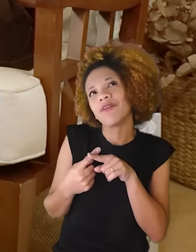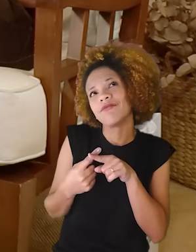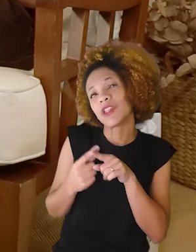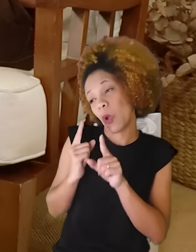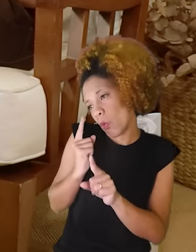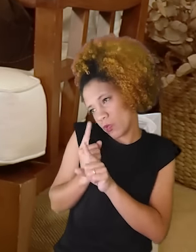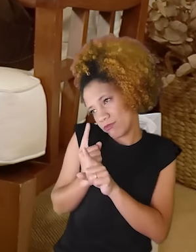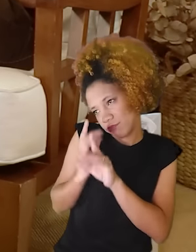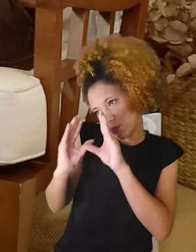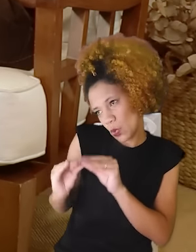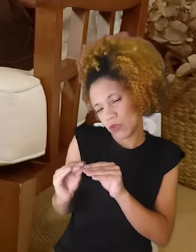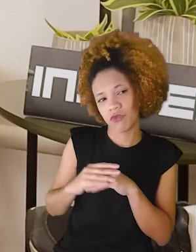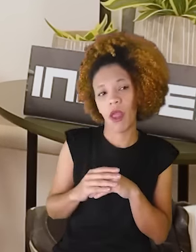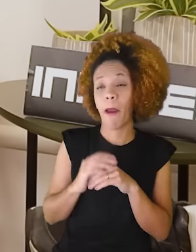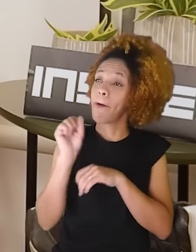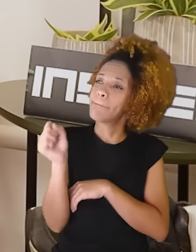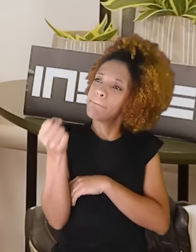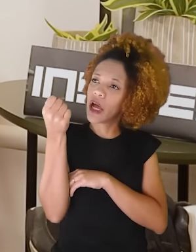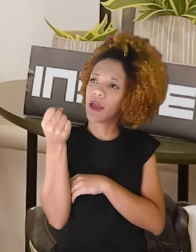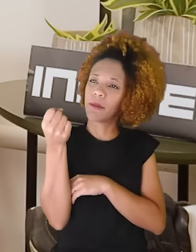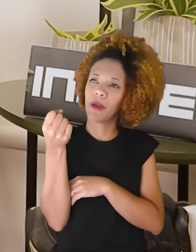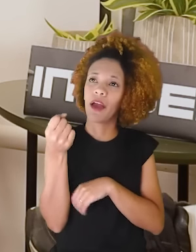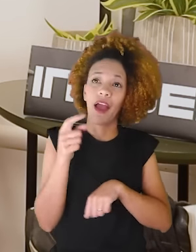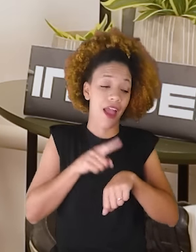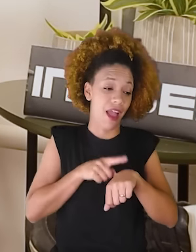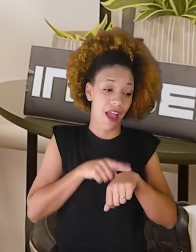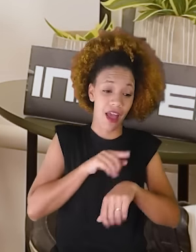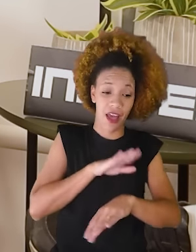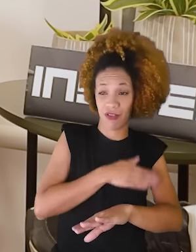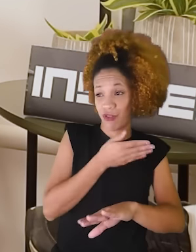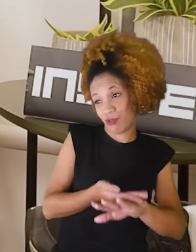vai num date você vai conhecer alguém aí você bebe aí você já perdeu a noite já perdeu o dia anterior